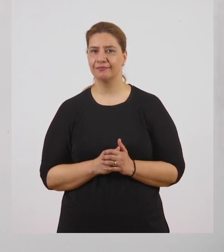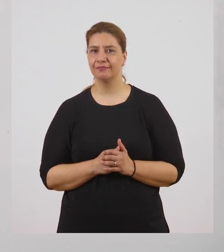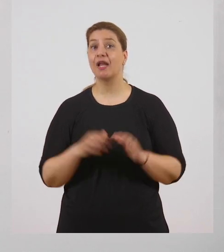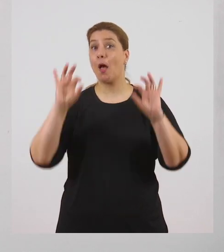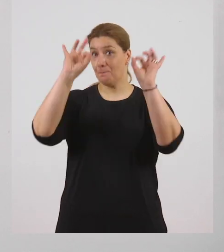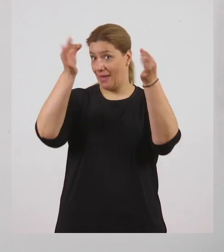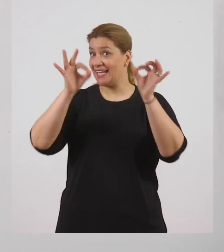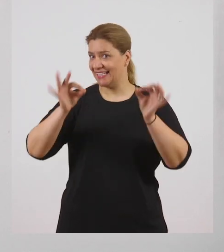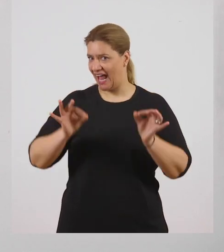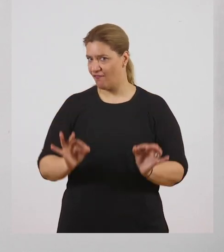περιγράφω,